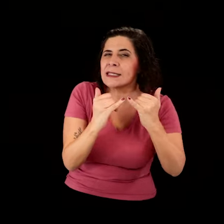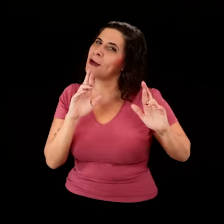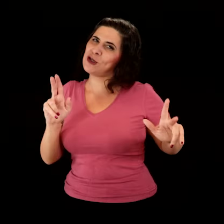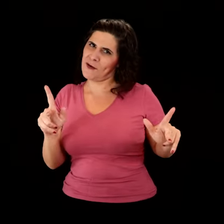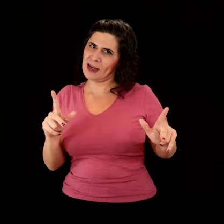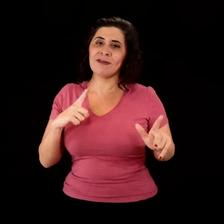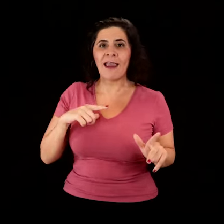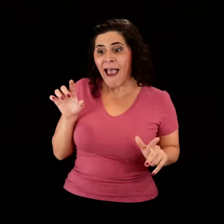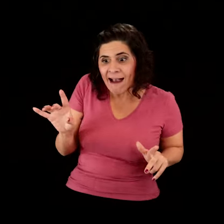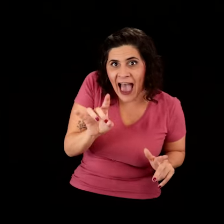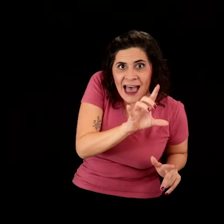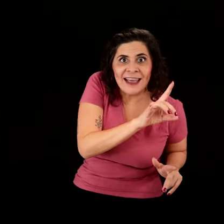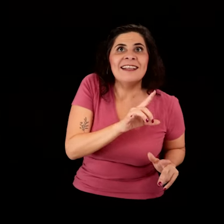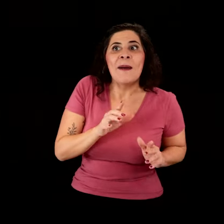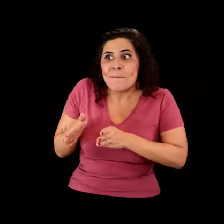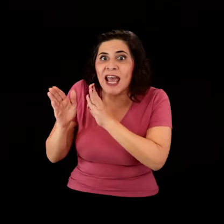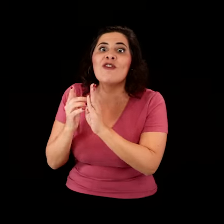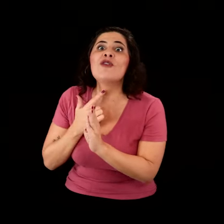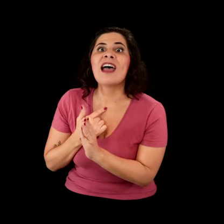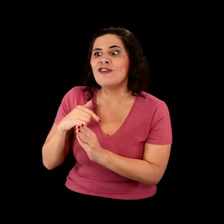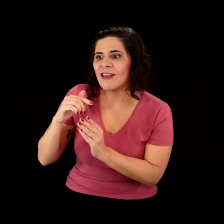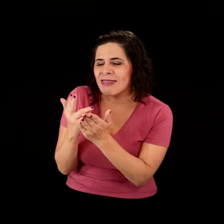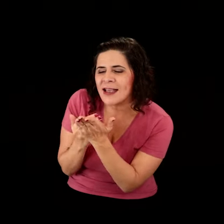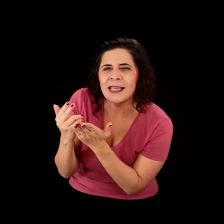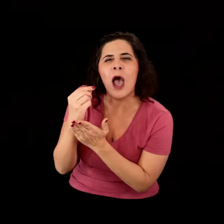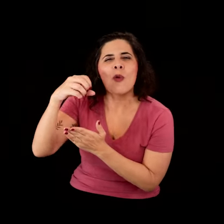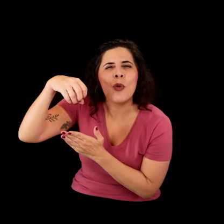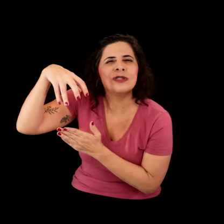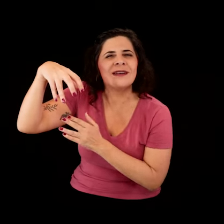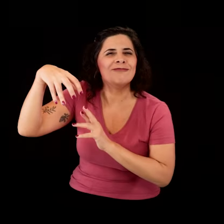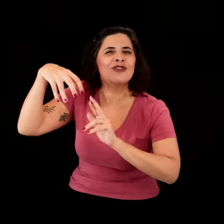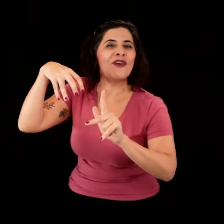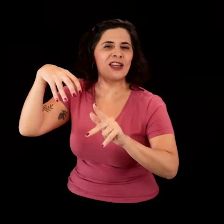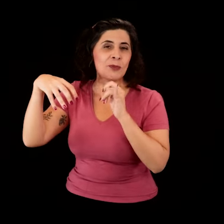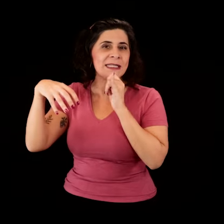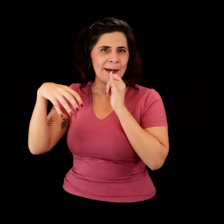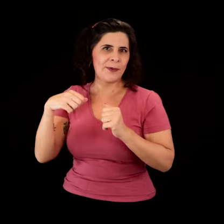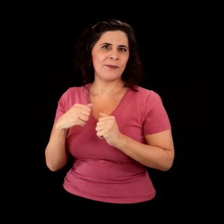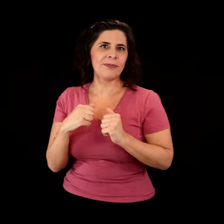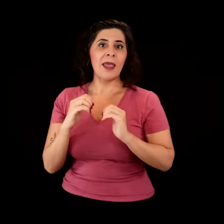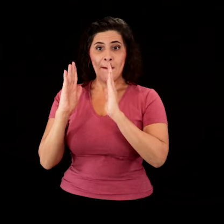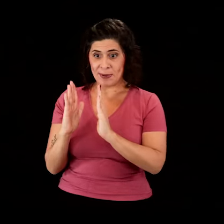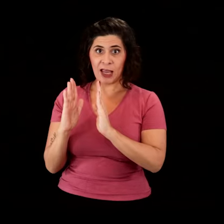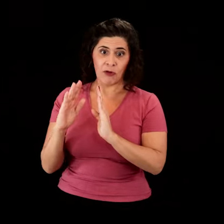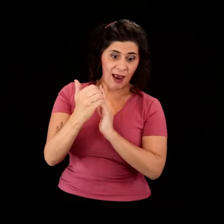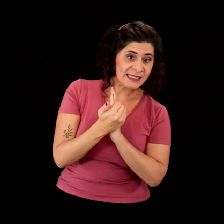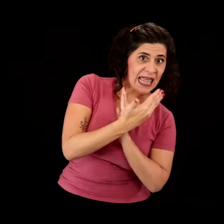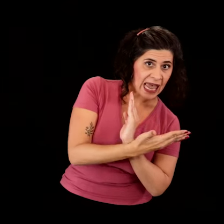um desejo, uma fruição, um prazer em desenhar um novo lustre, às vezes mais de um lustre, um para a área externa, um para a varanda, um para as varandas internas.